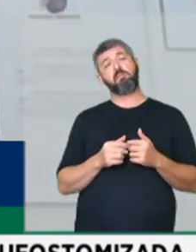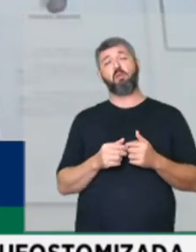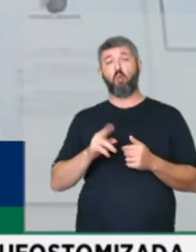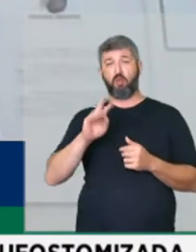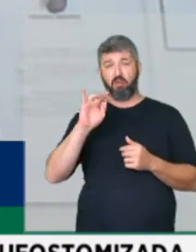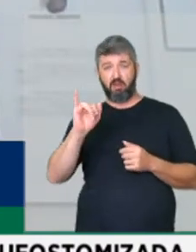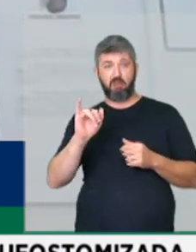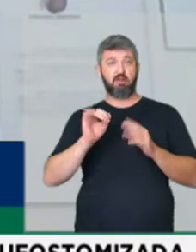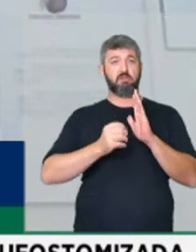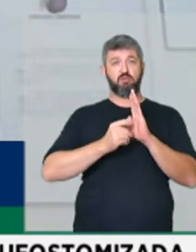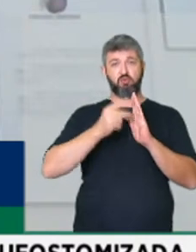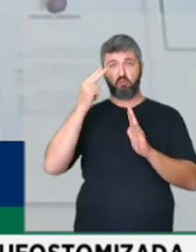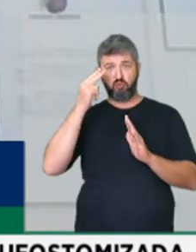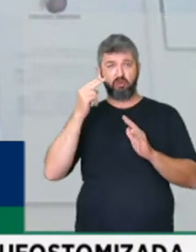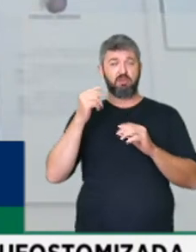CRIANÇA QUE ELAS APRESENTEM ESSAS ANOMALIAS DAS VIAS